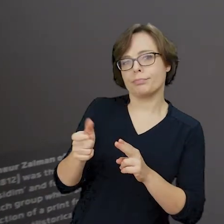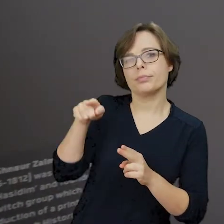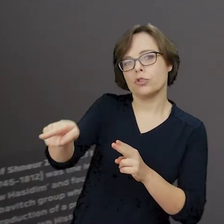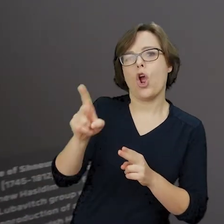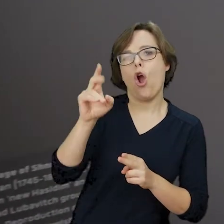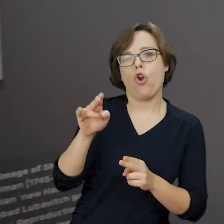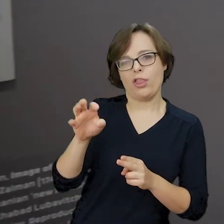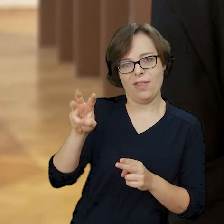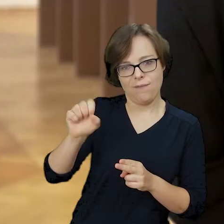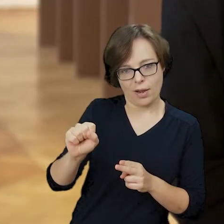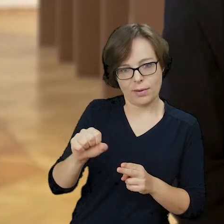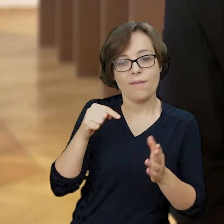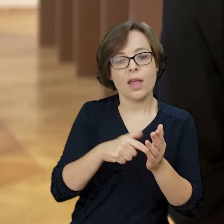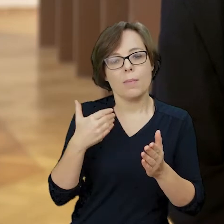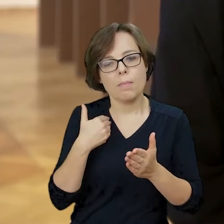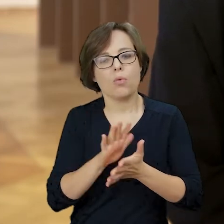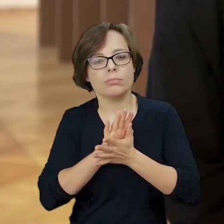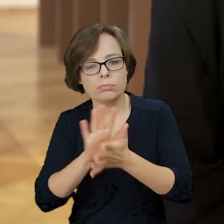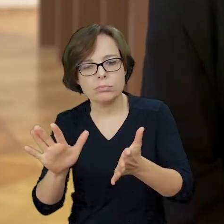Wydano wtedy antychasydzki druk, Zemir aricim.